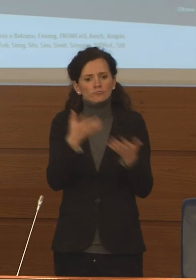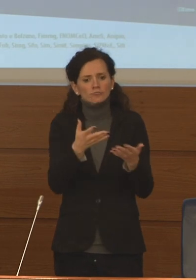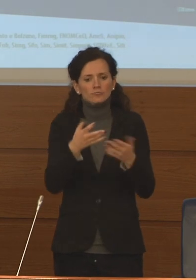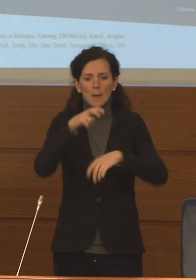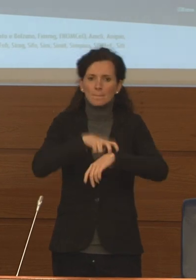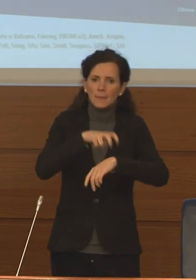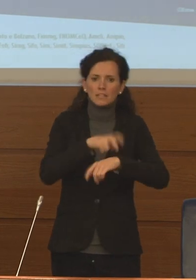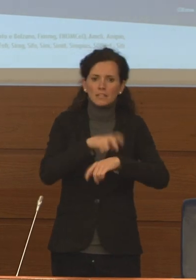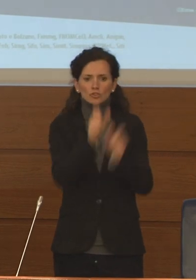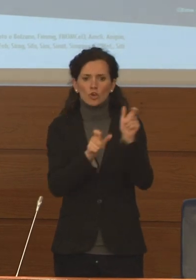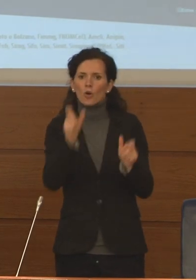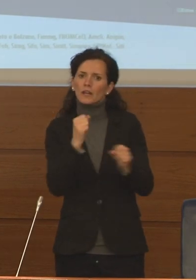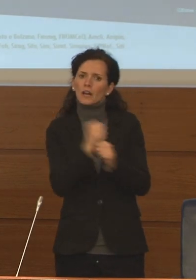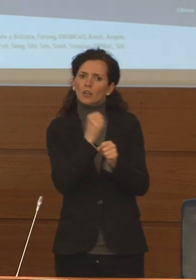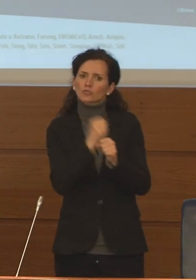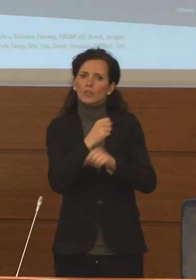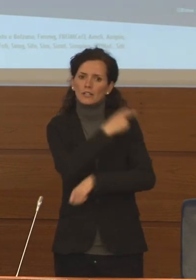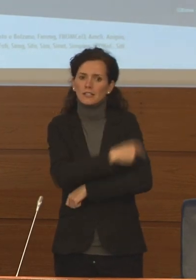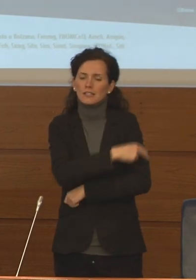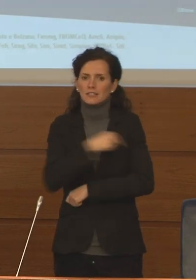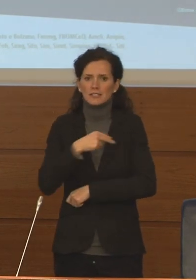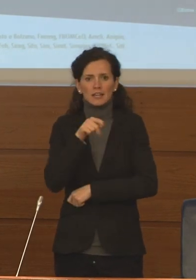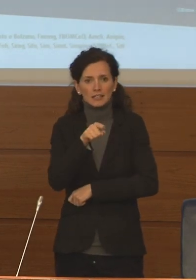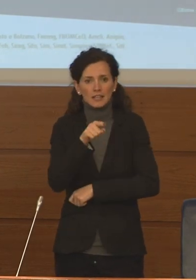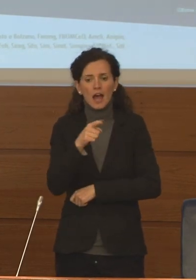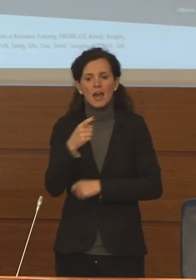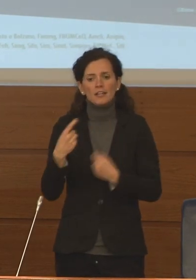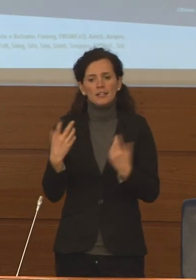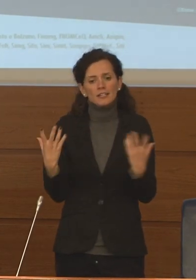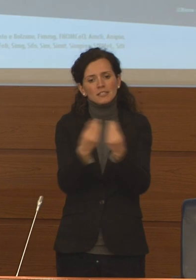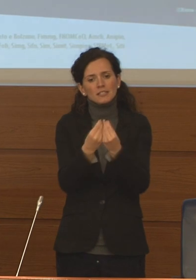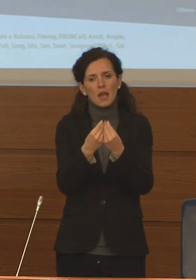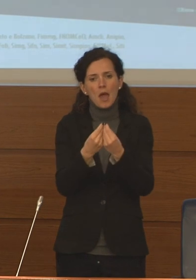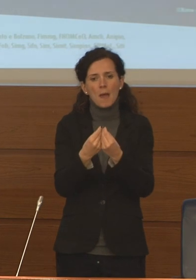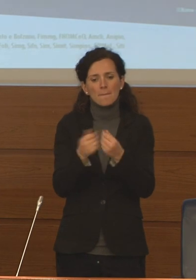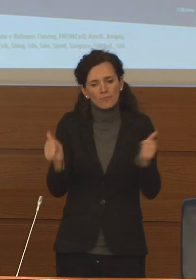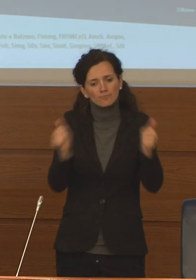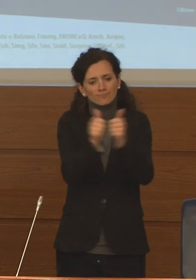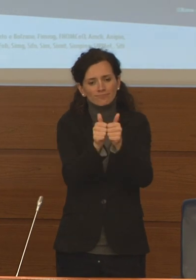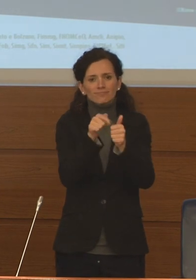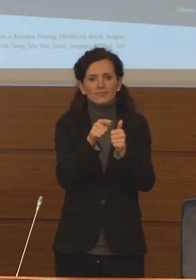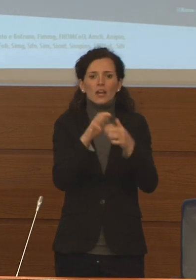sanitari della Sanità militare per affiancare i colleghi della regione Lombardia.